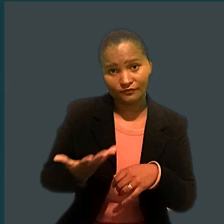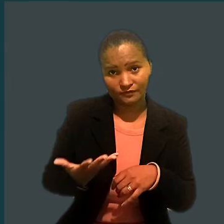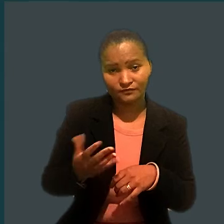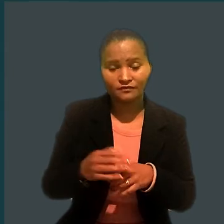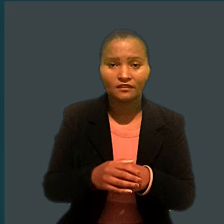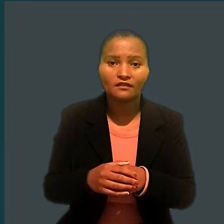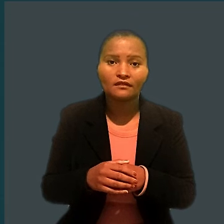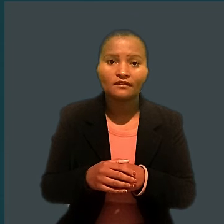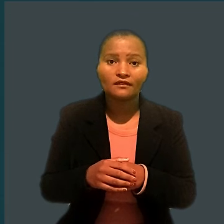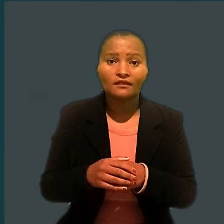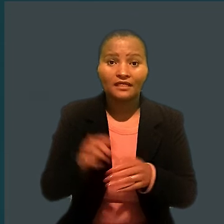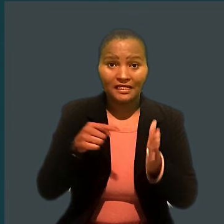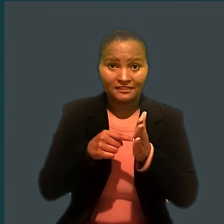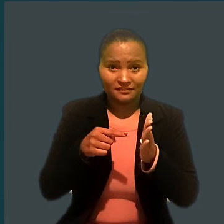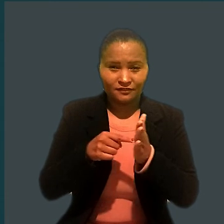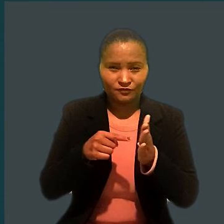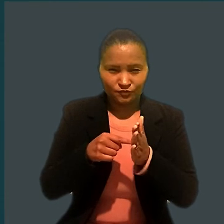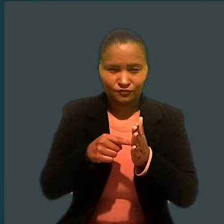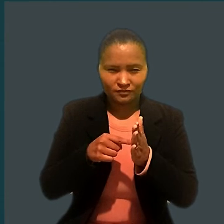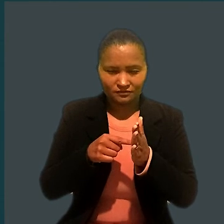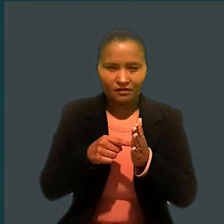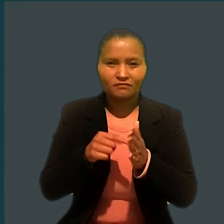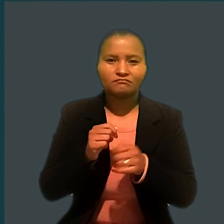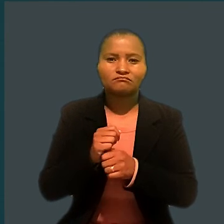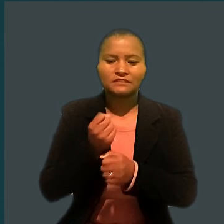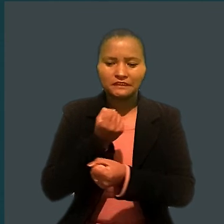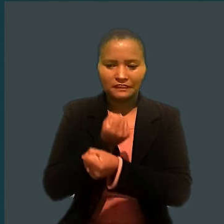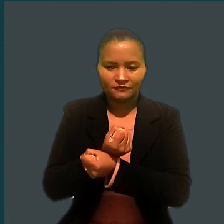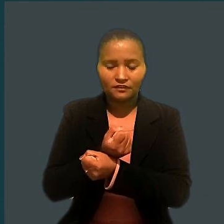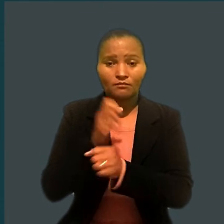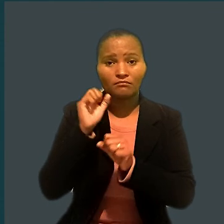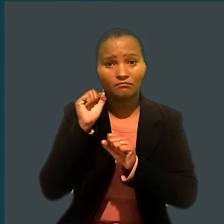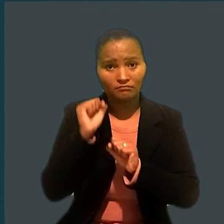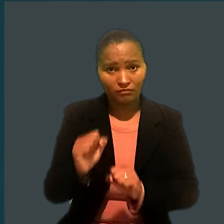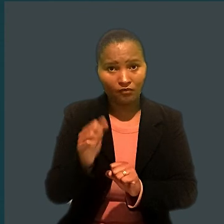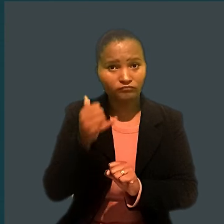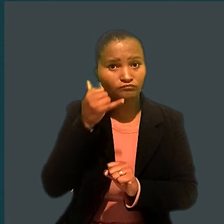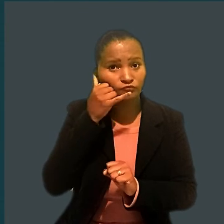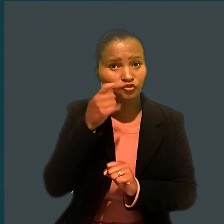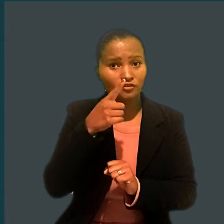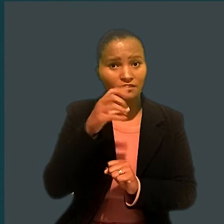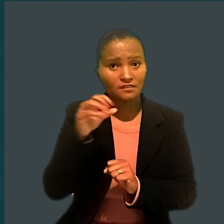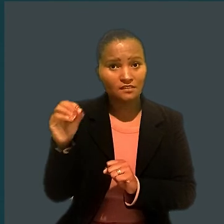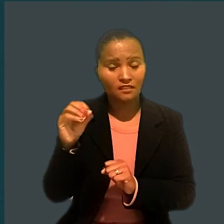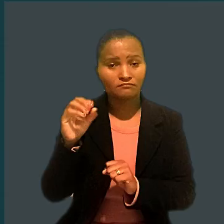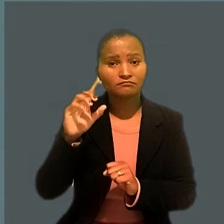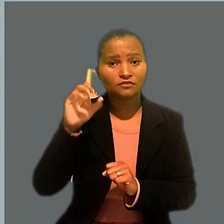As denúncias de escravidão humana podem ser feitas pelo Disque 100 Direitos Humanos.